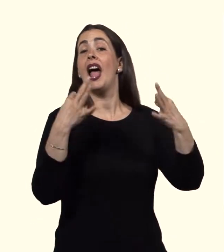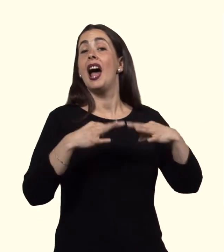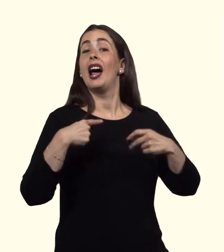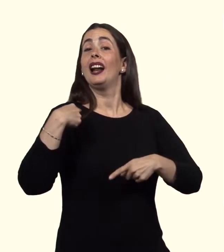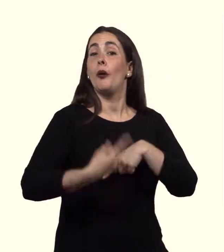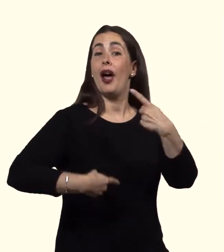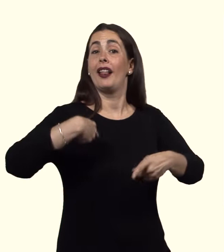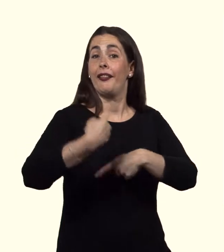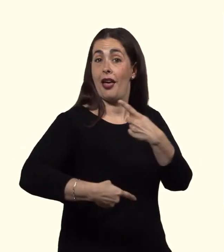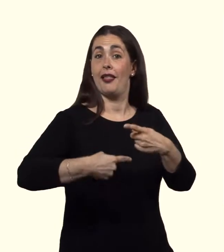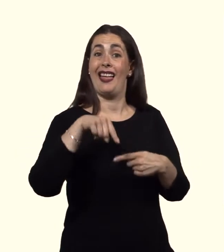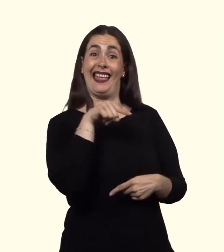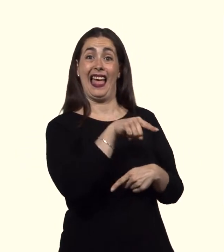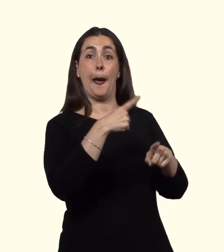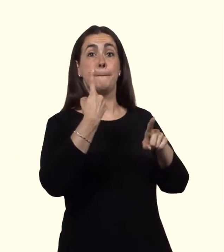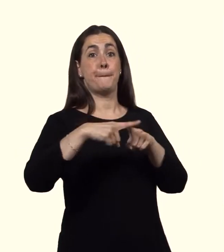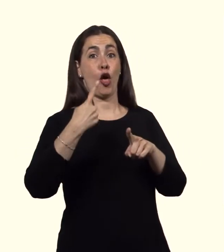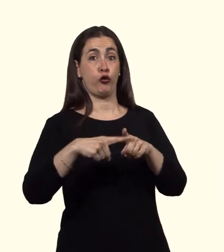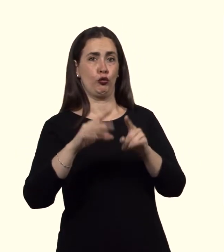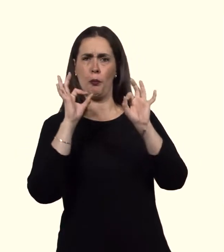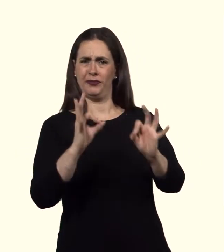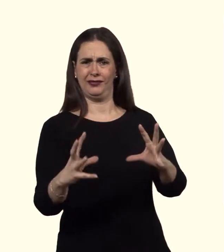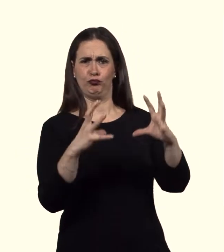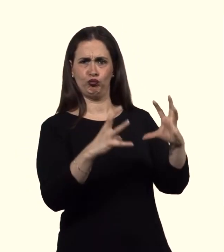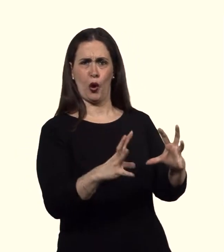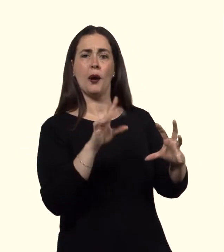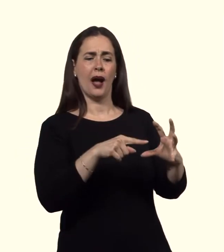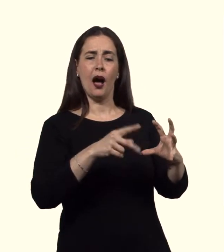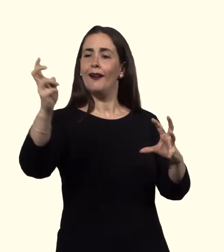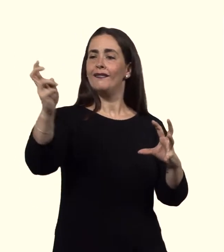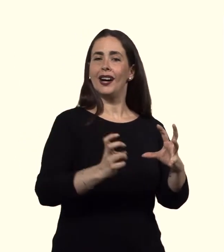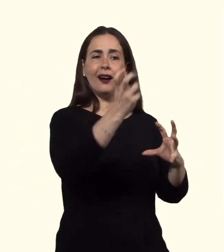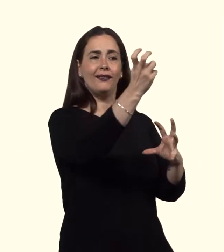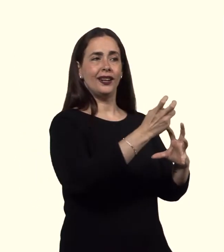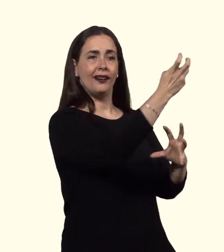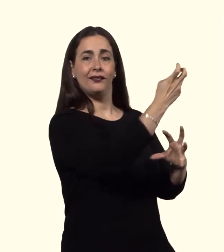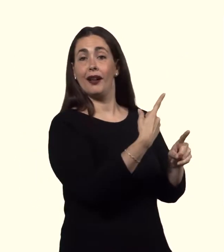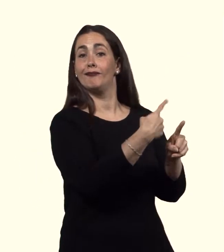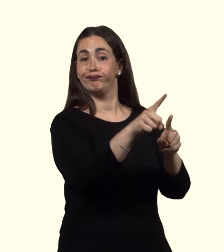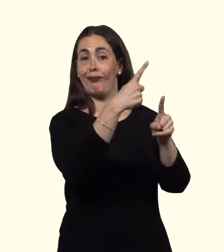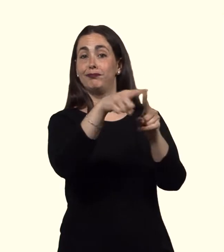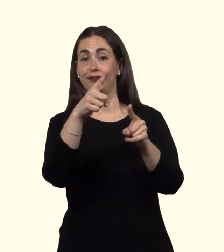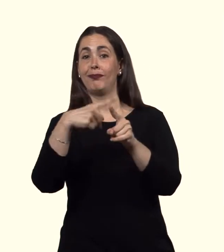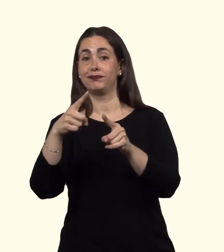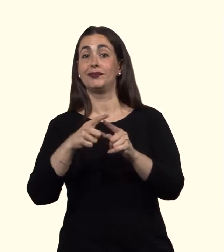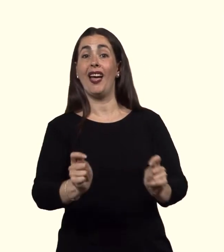Regularitat Les diferents procedències d’un mateix producte permeten que tinguem de tot, tot l’any.